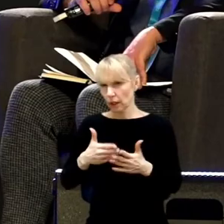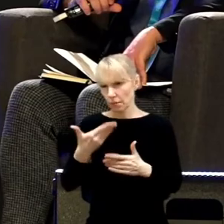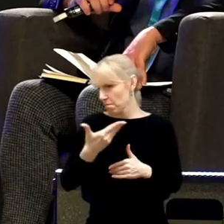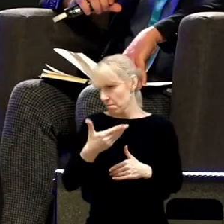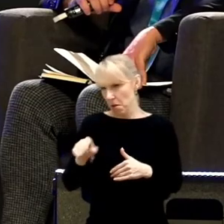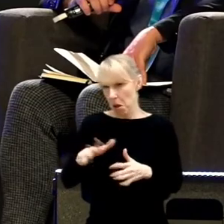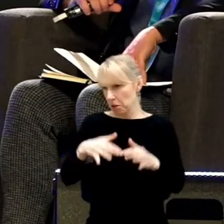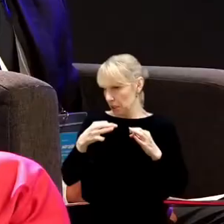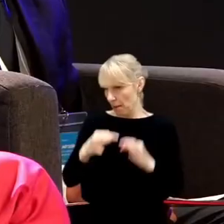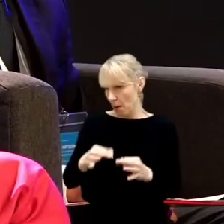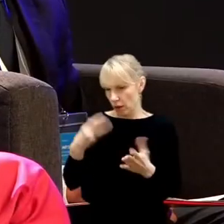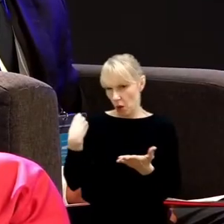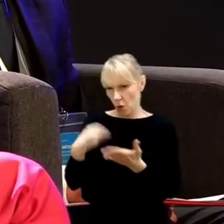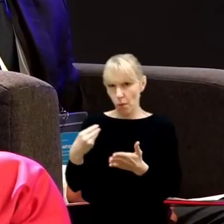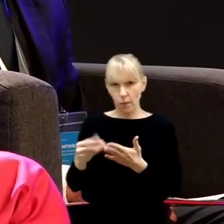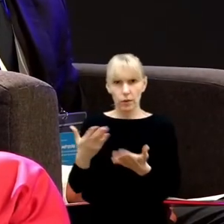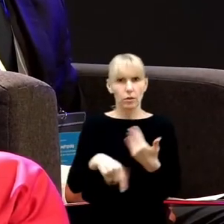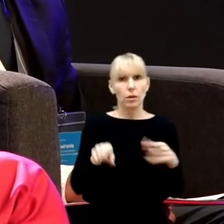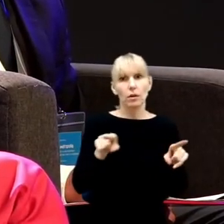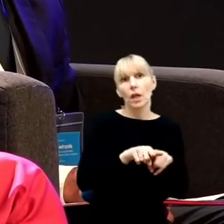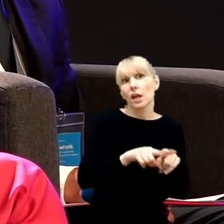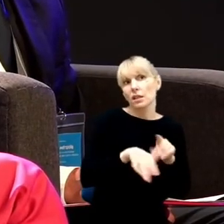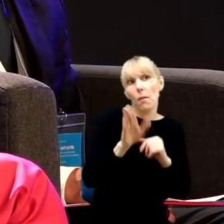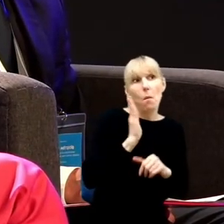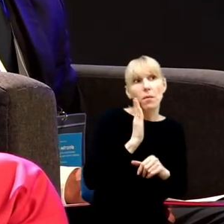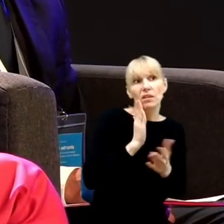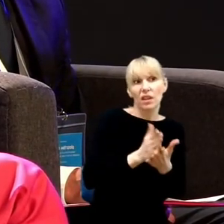których stać na mieszkania sobie je kupią. I to jest w porządku.